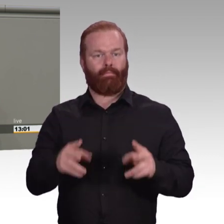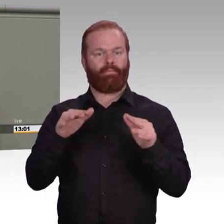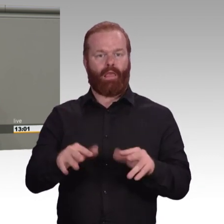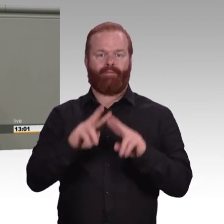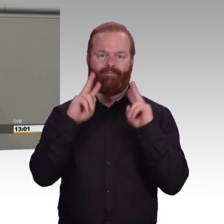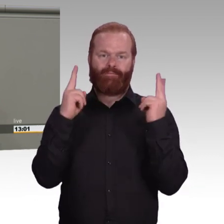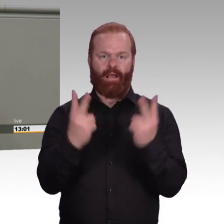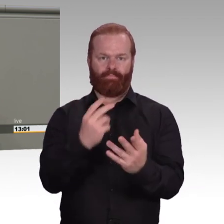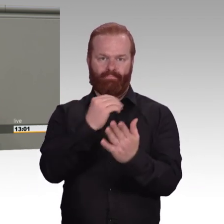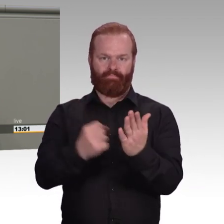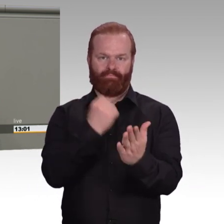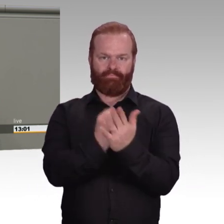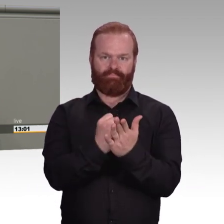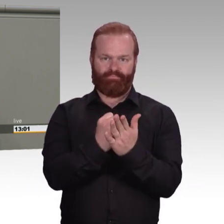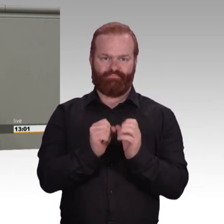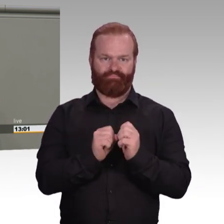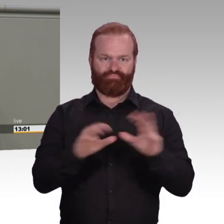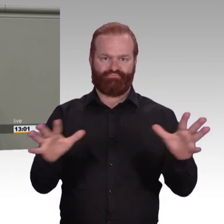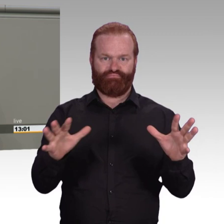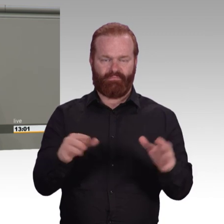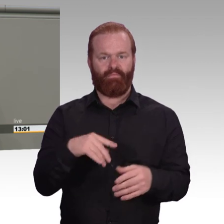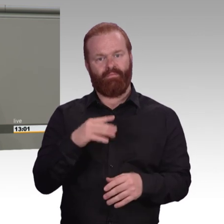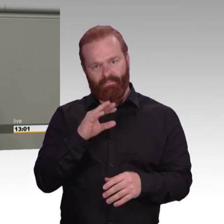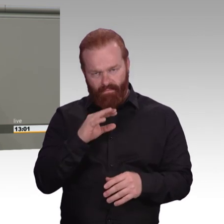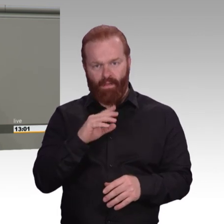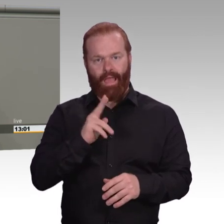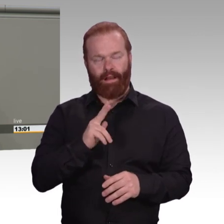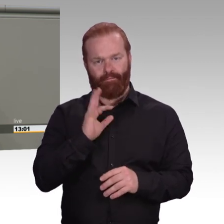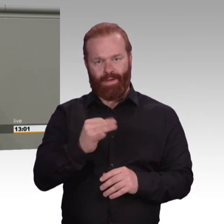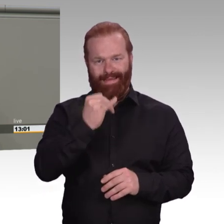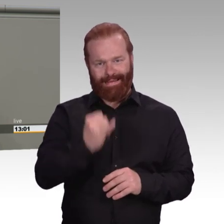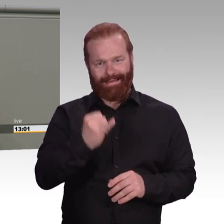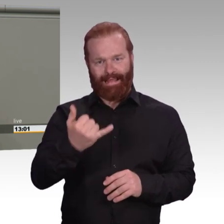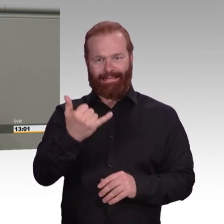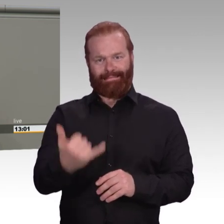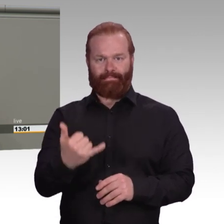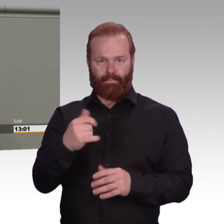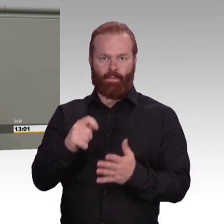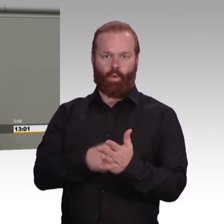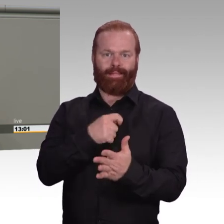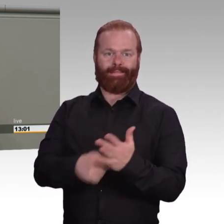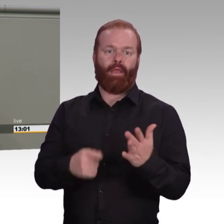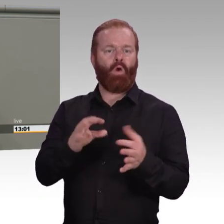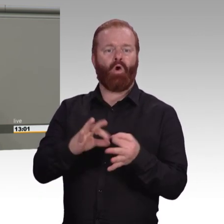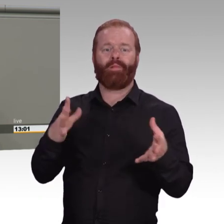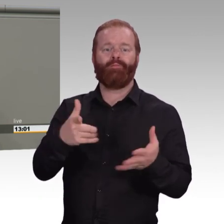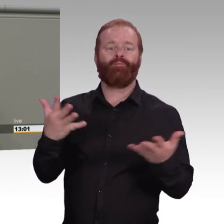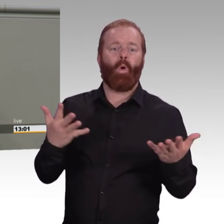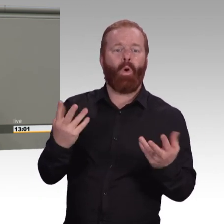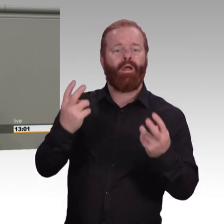gleiche Rechte garantieren soll. (Beifall) Und ich übertreibe nicht, wenn ich sage, dass die UN-Kinderrechtskonvention